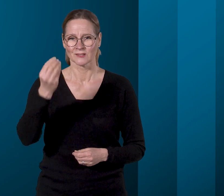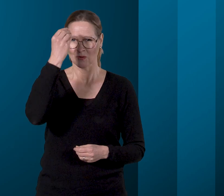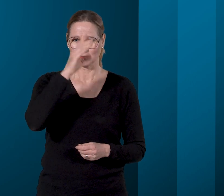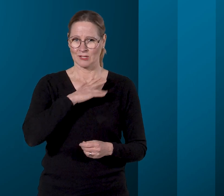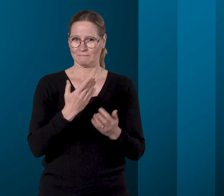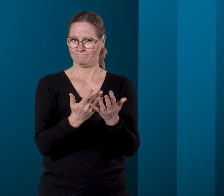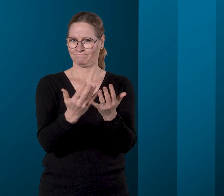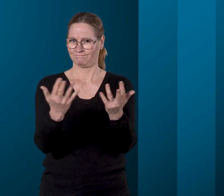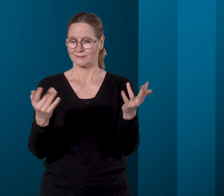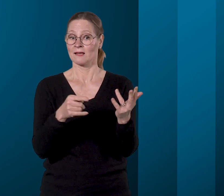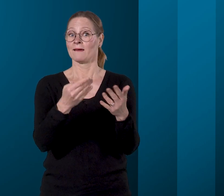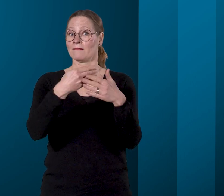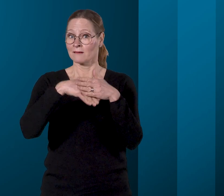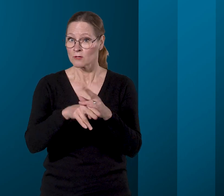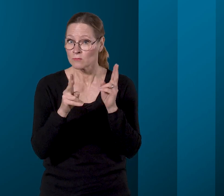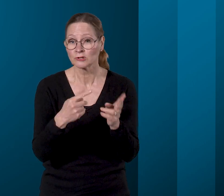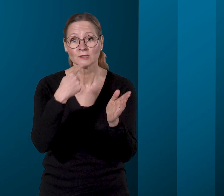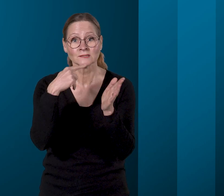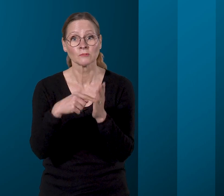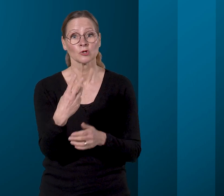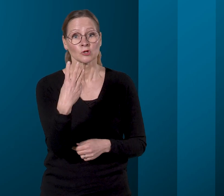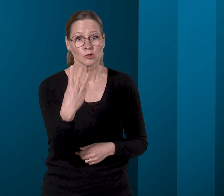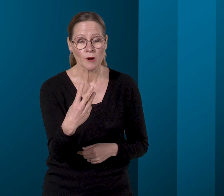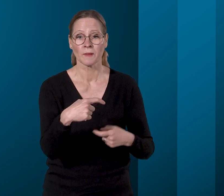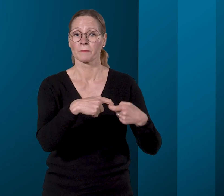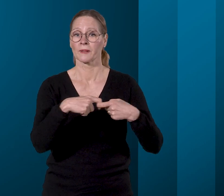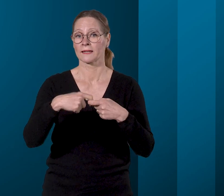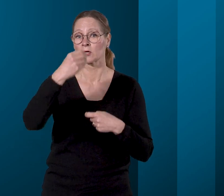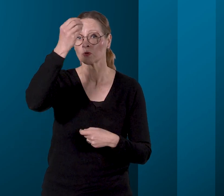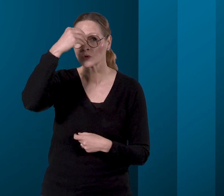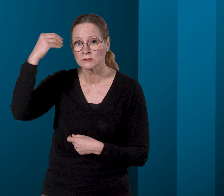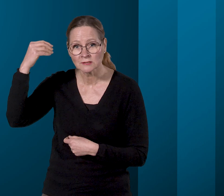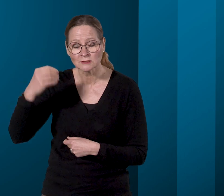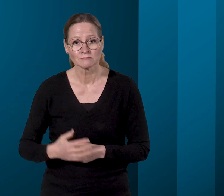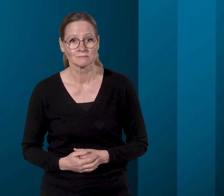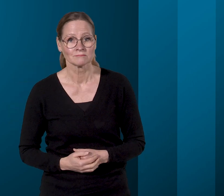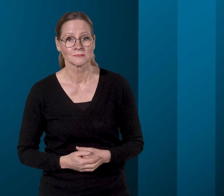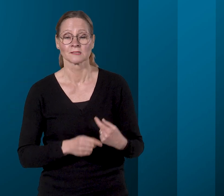Kurssivalikoimaan sisältyy myös muun muassa kolme perhekurssia.